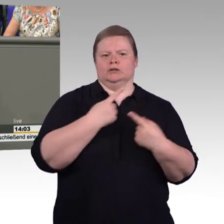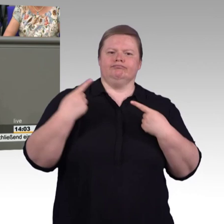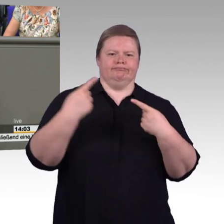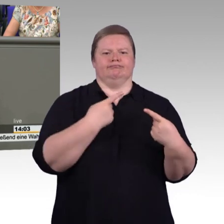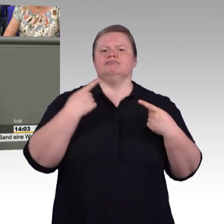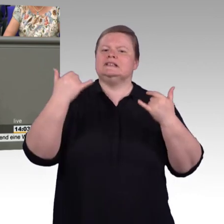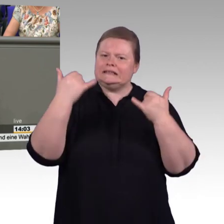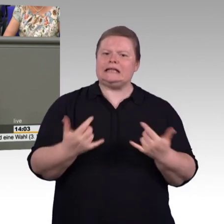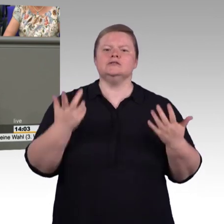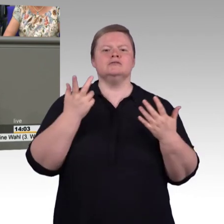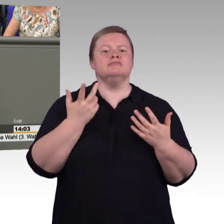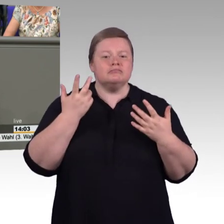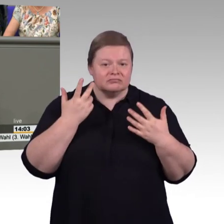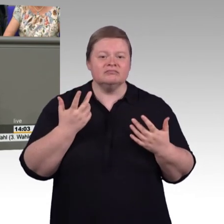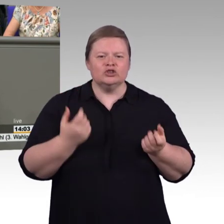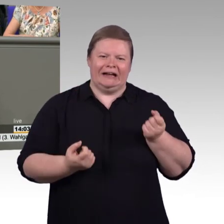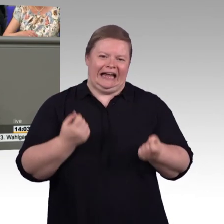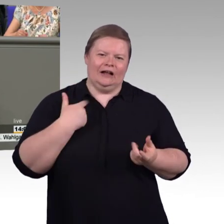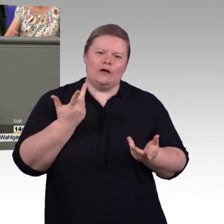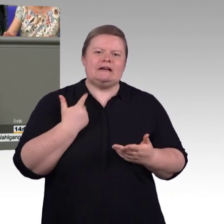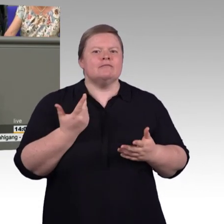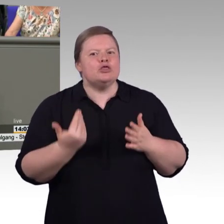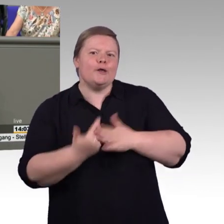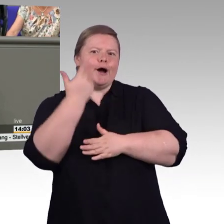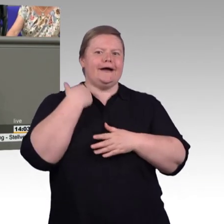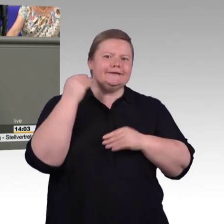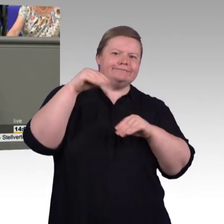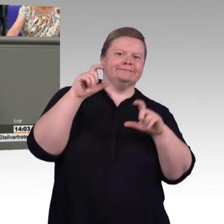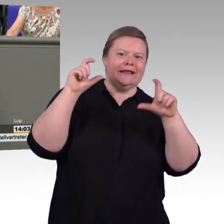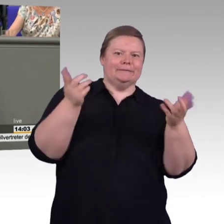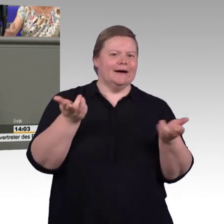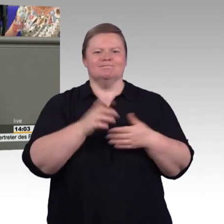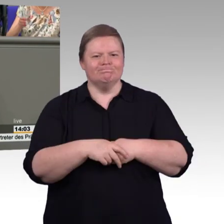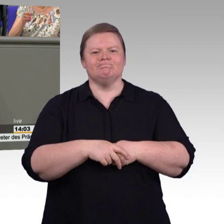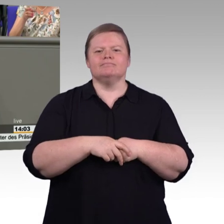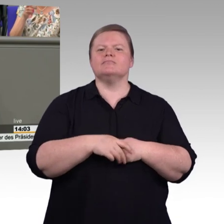Der Eindruck, der hier in manchen Wortbeiträgen vermittelt wurde, das Kinder seien nicht Grundrechtsfähig,